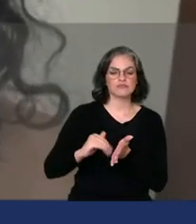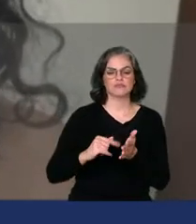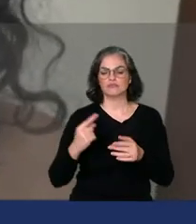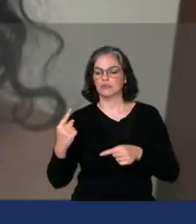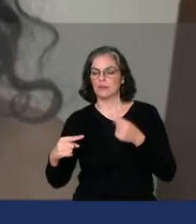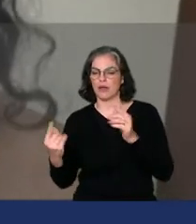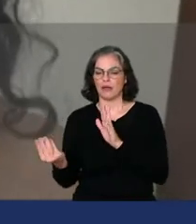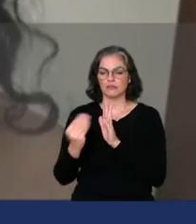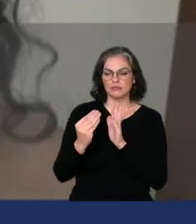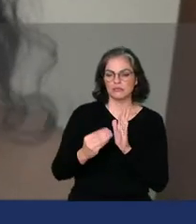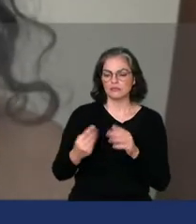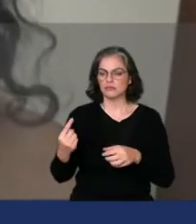FEITOS DEBATES, MAS EU QUERIA DESTACAR AQUI QUE PELO JEITO